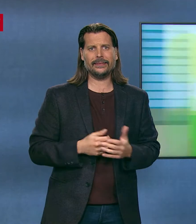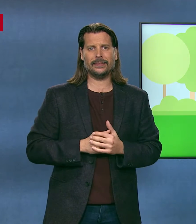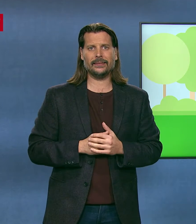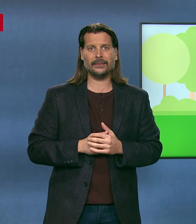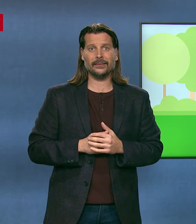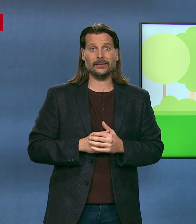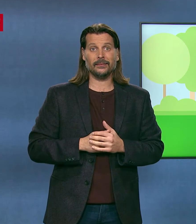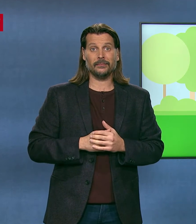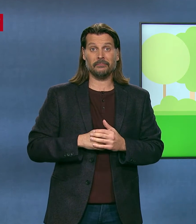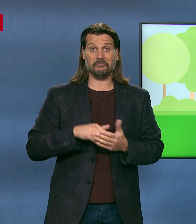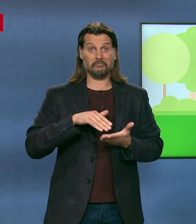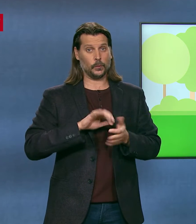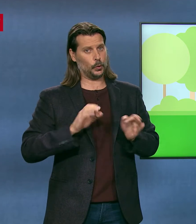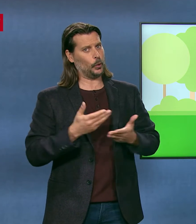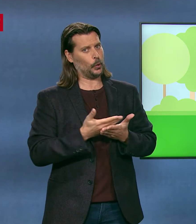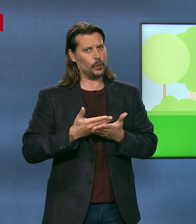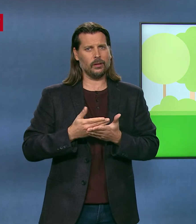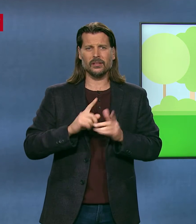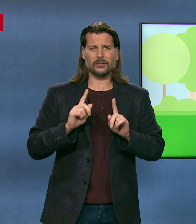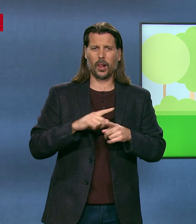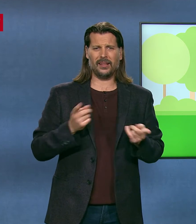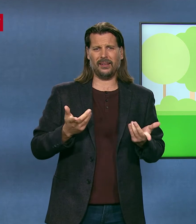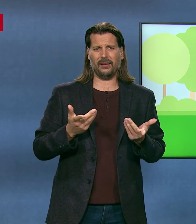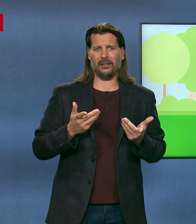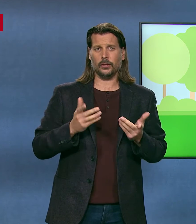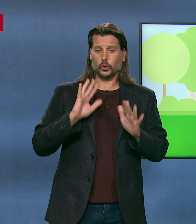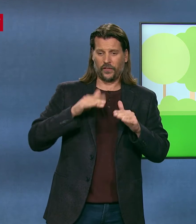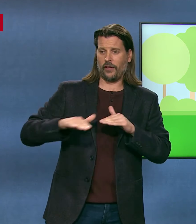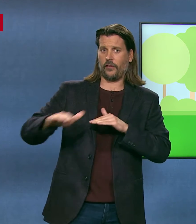Es gibt also gute Gründe, nicht mehr Fläche als nötig zu versiegeln.